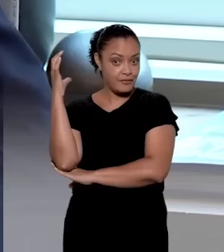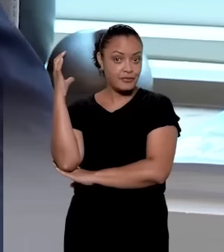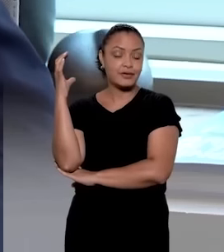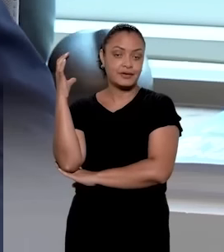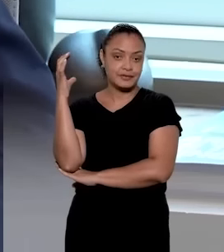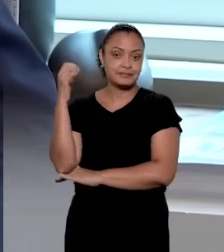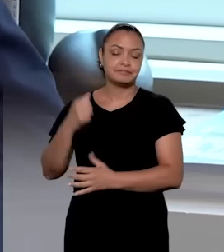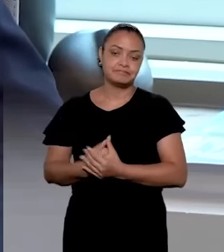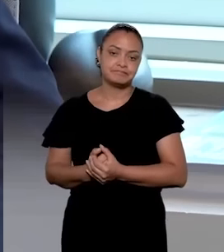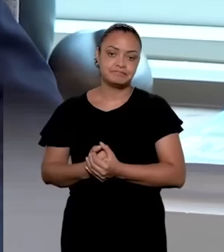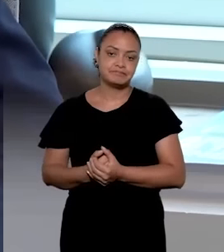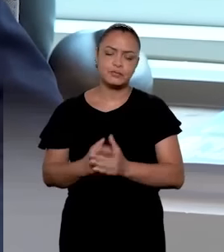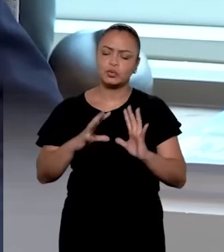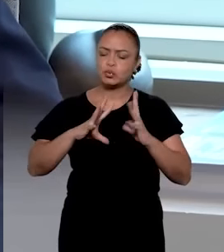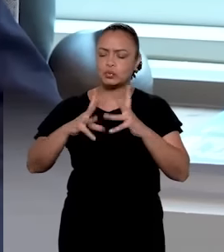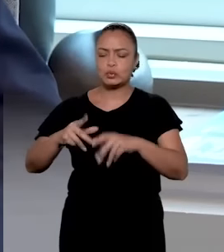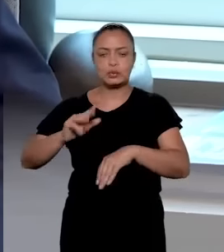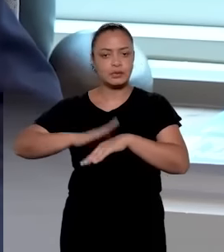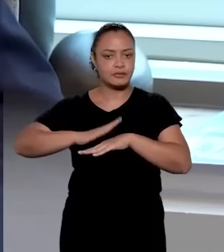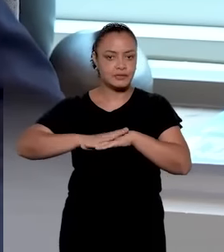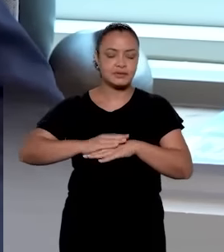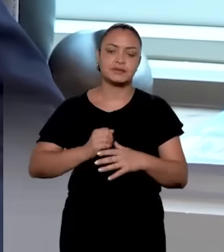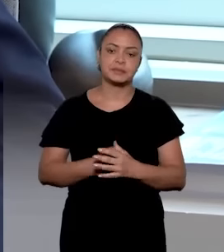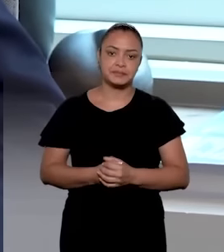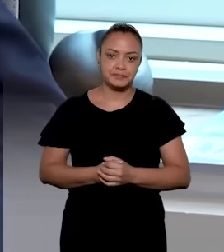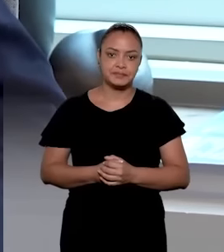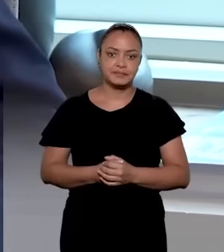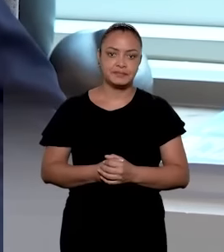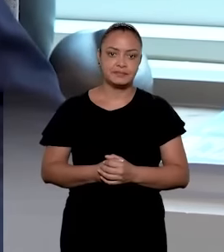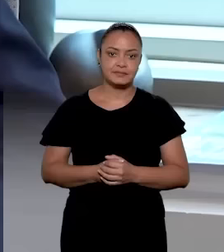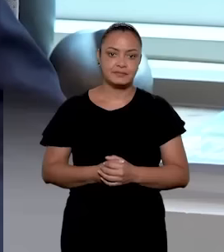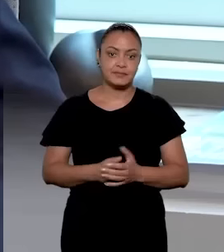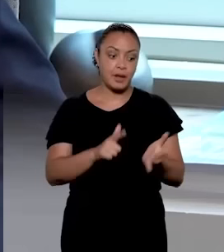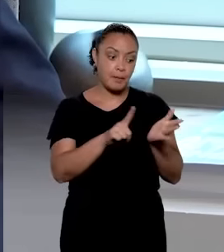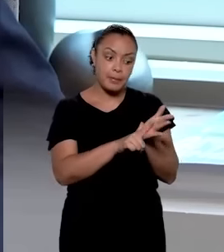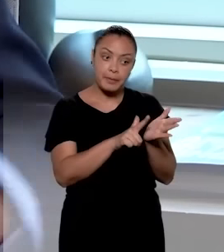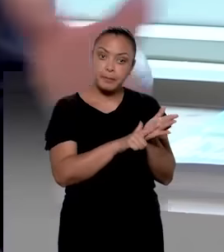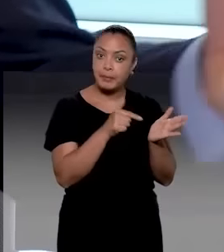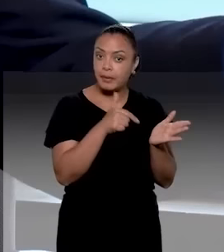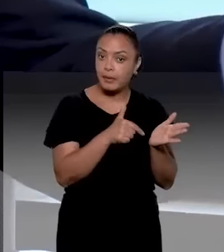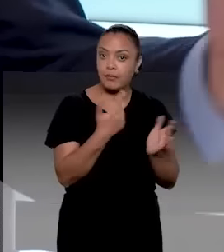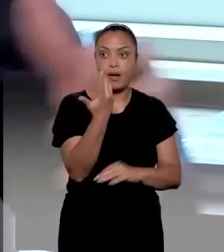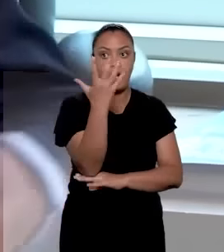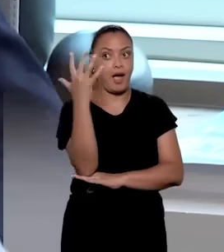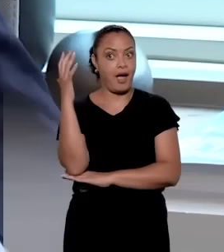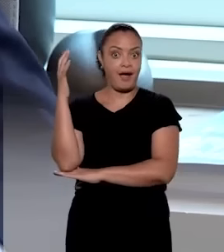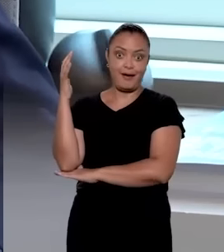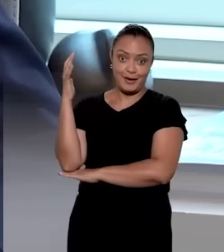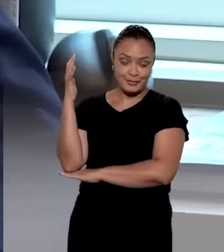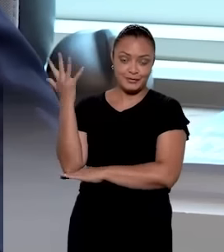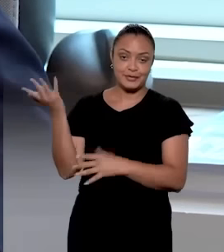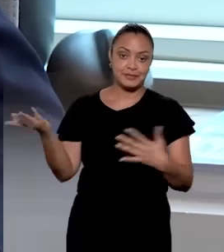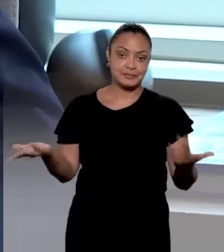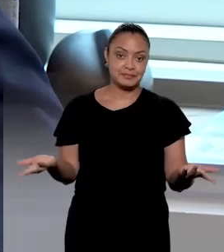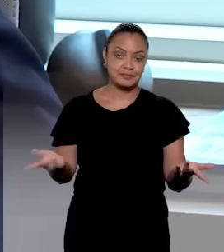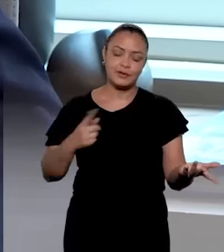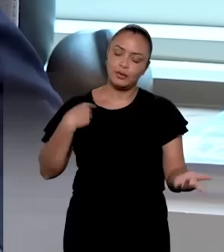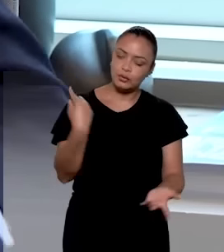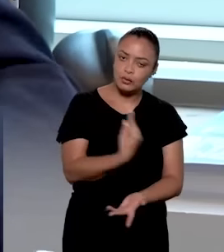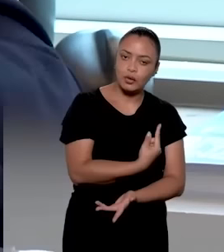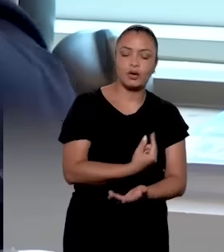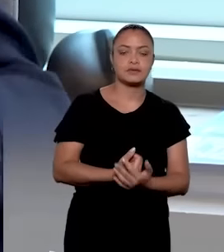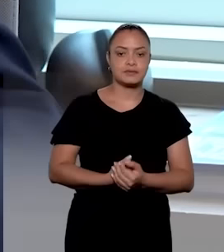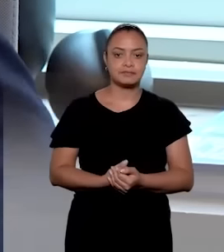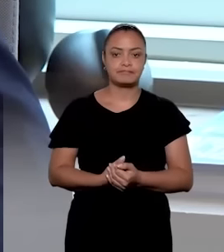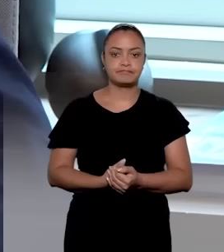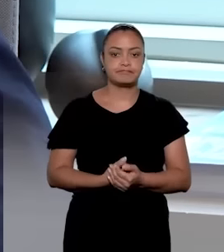agricultores. Tudo o que nós fazemos, esse papel é a árvore, não nasce na livraria. Então, todos nós,